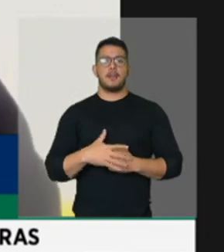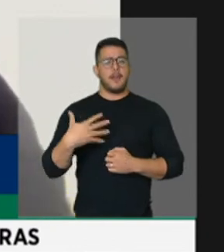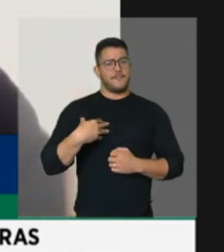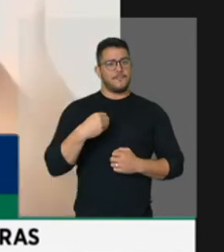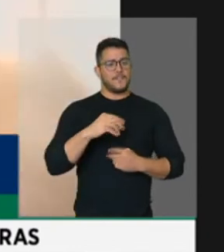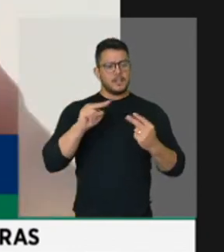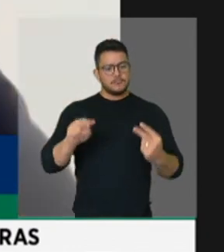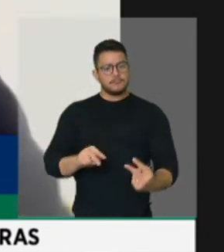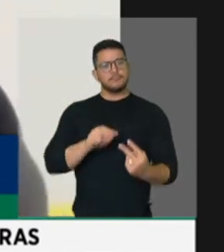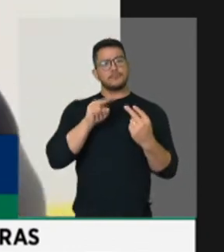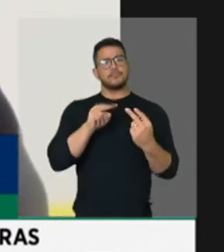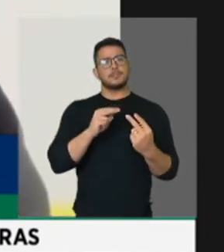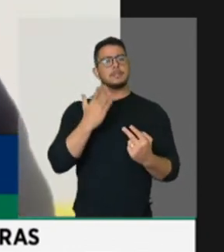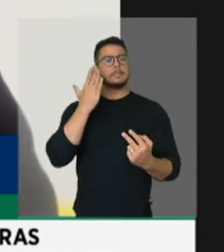TRAIDOR DO POVO. O RELATOR... DEPUTADO ELMAR NASCIMENTO: